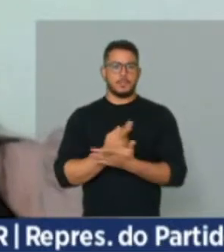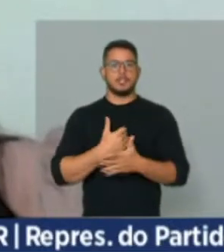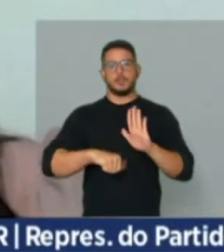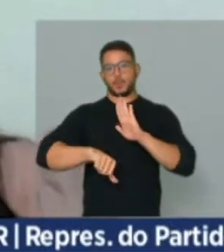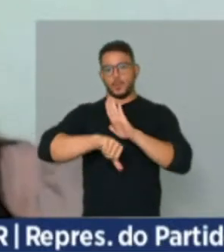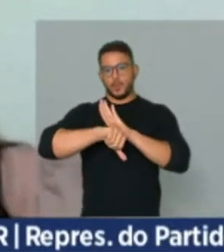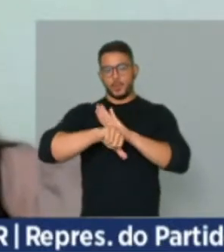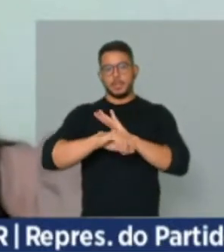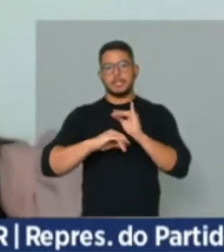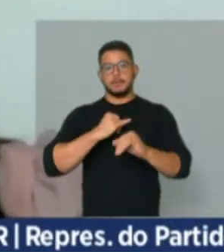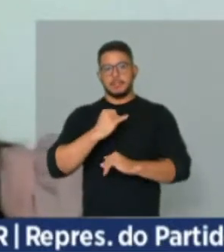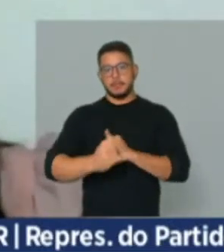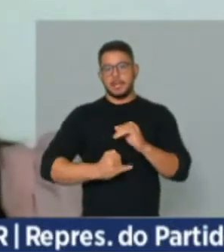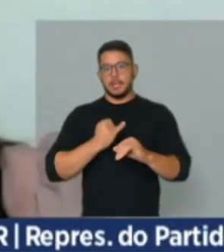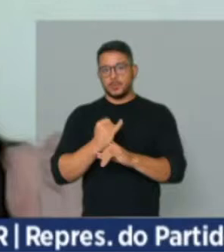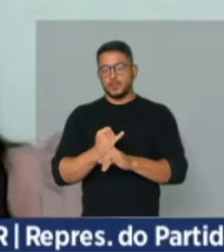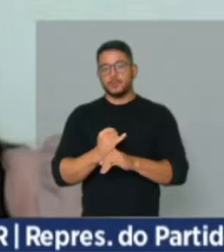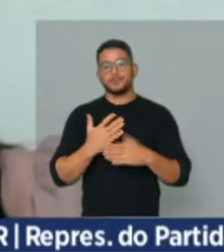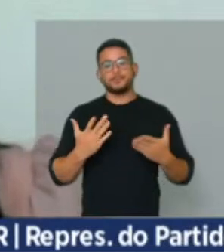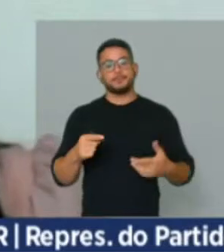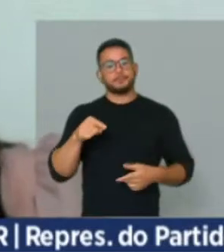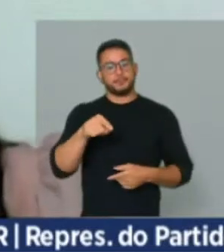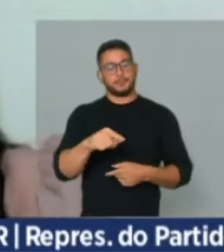O, PORTANTO, É INDISPENSÁVEL. E A REDE VAI